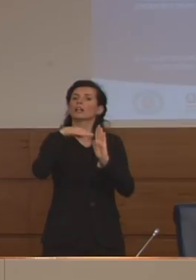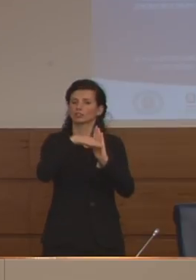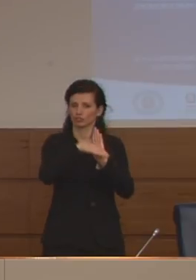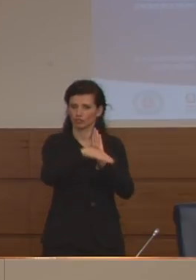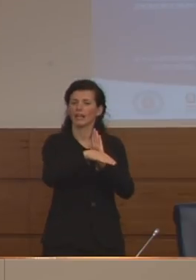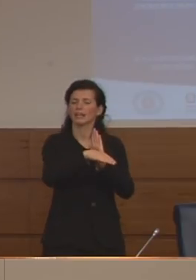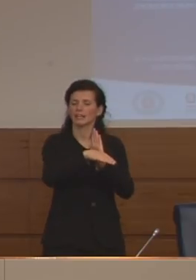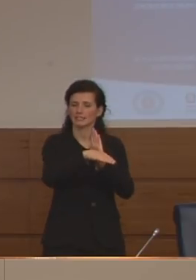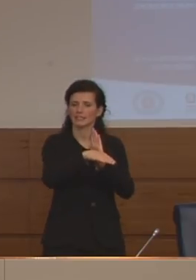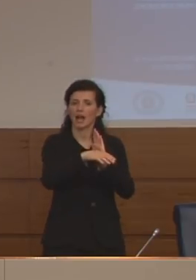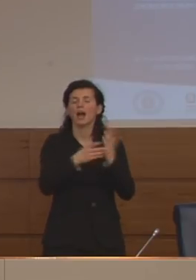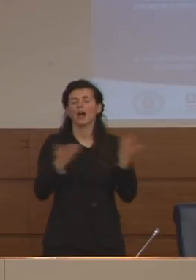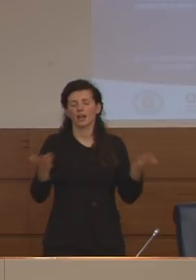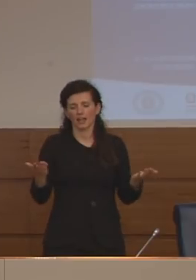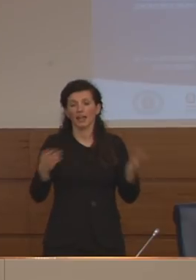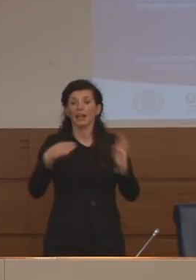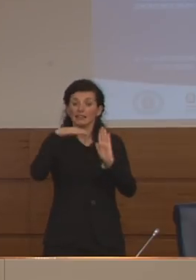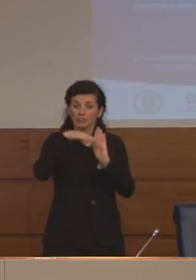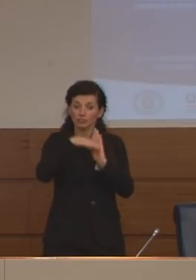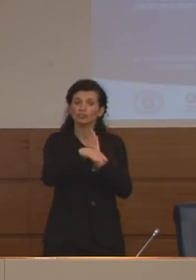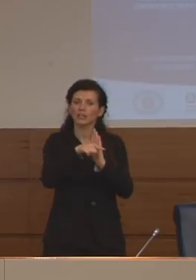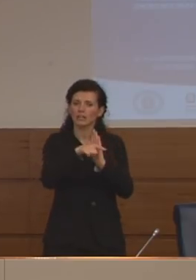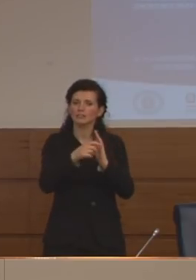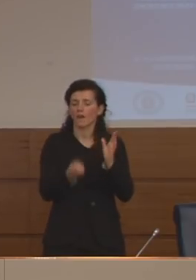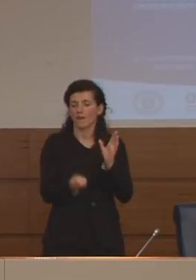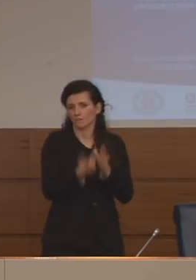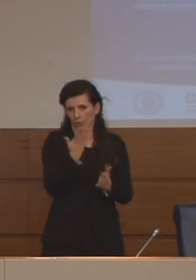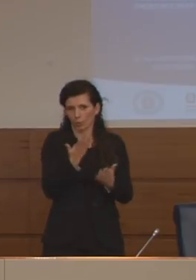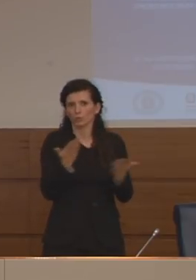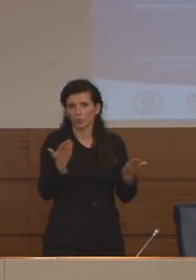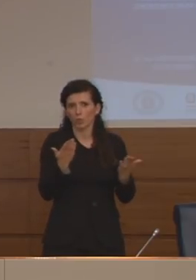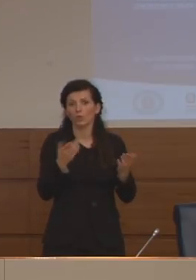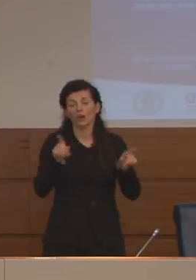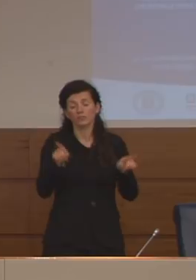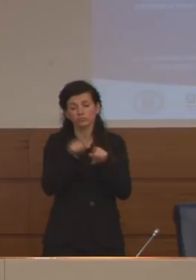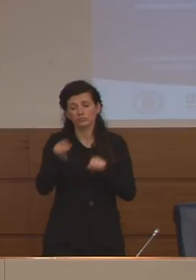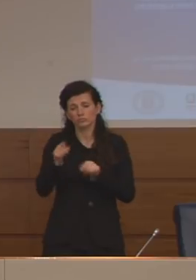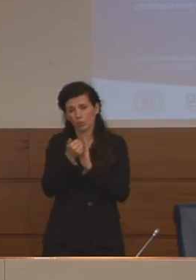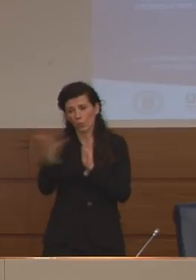iniziato la discesa anche il numero dei morti, che è un altro dato estremamente